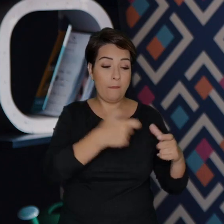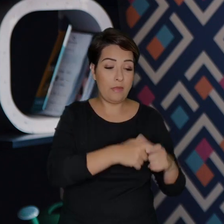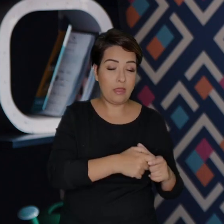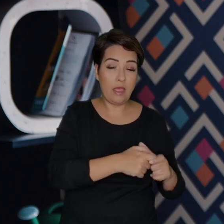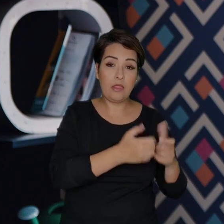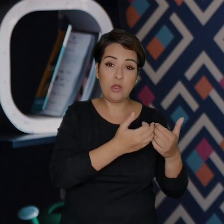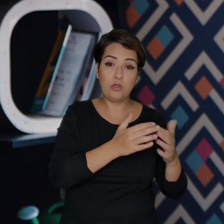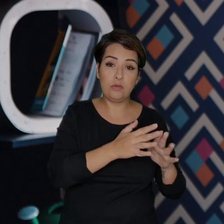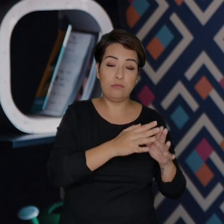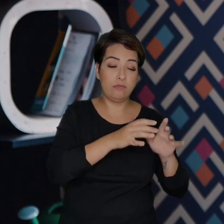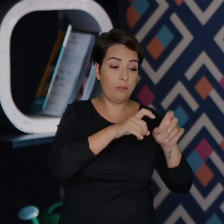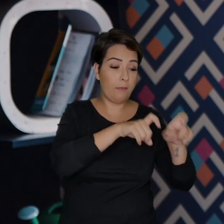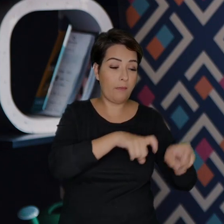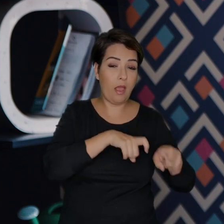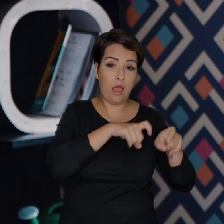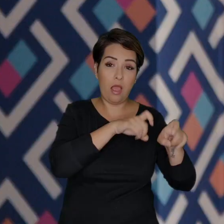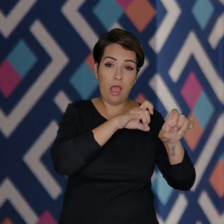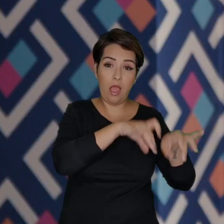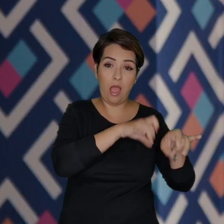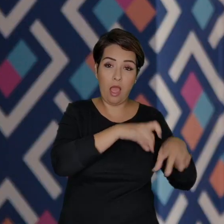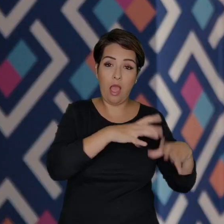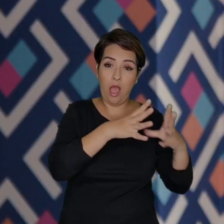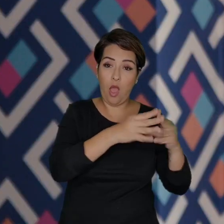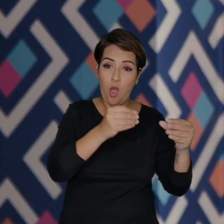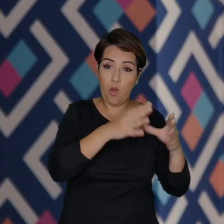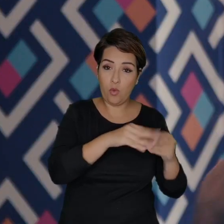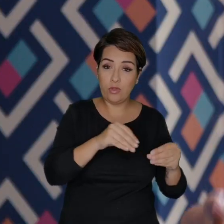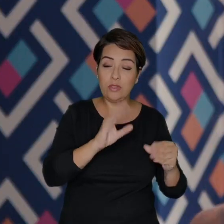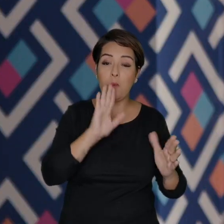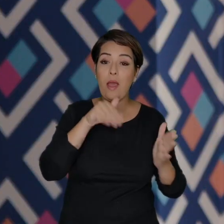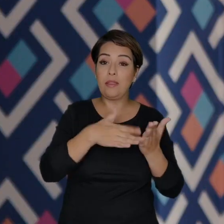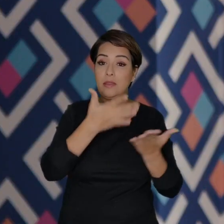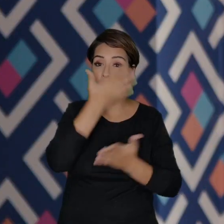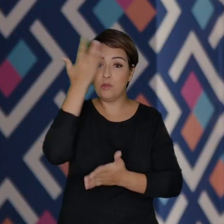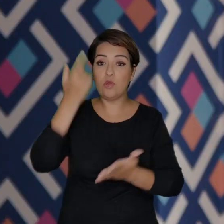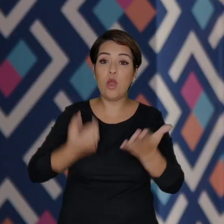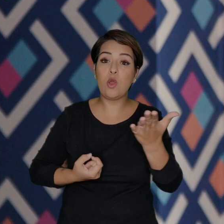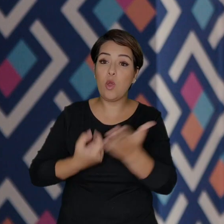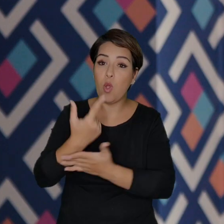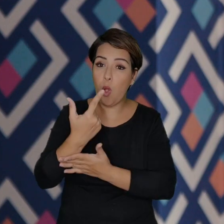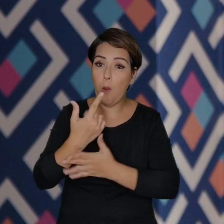que está plantando o algodão, até a pessoa que compra essa peça de roupa,